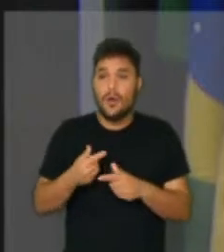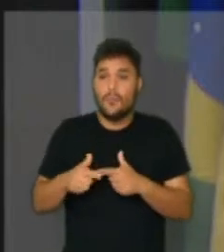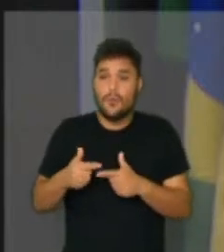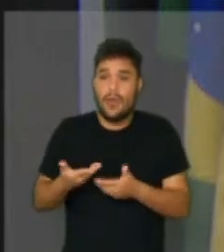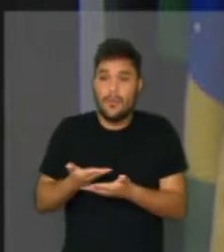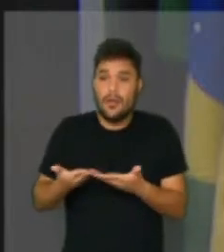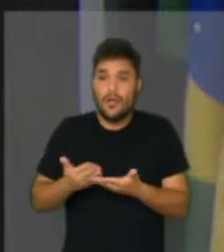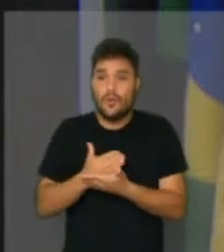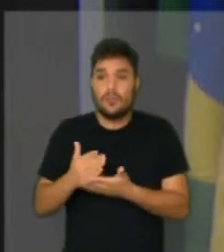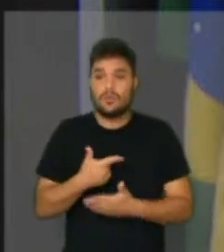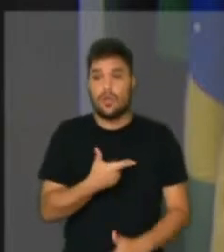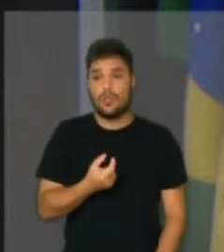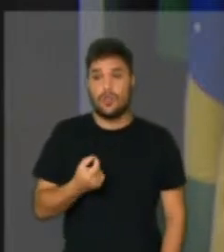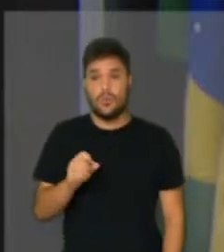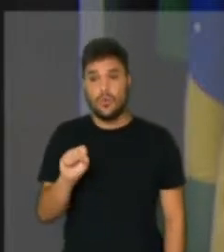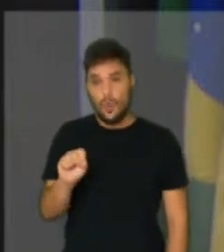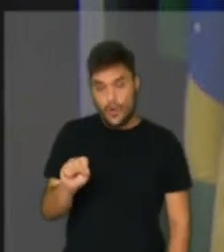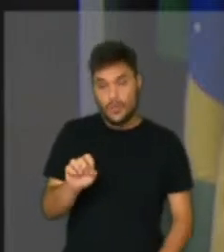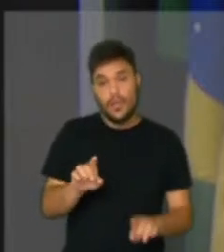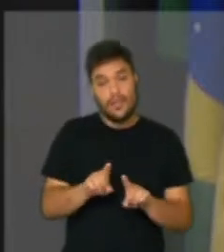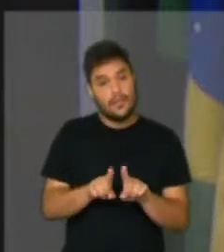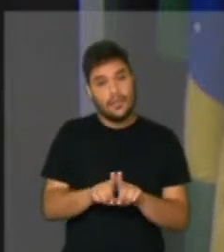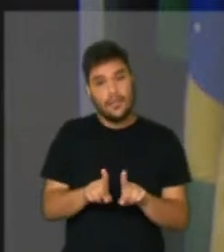INICIOU EM 2008, E QUE DETERMINOU A QUEDA DO PRODUTO INTERNO BRUTO DOS DOIS ANOS